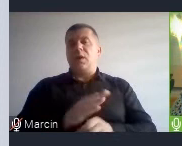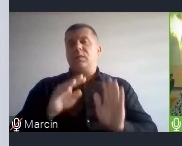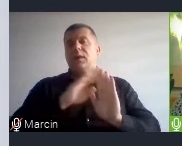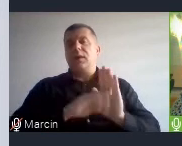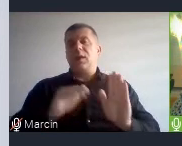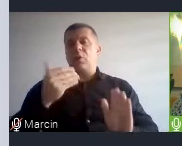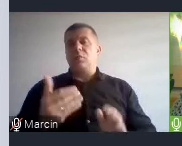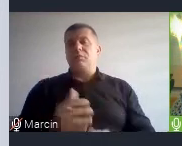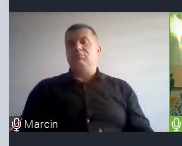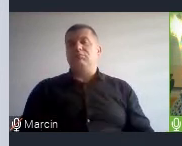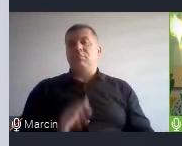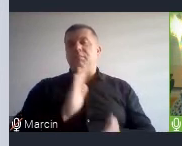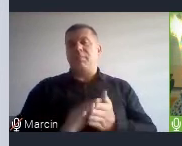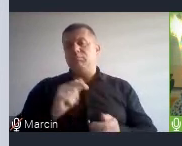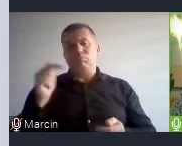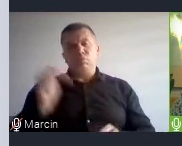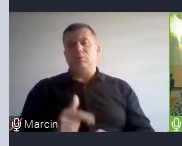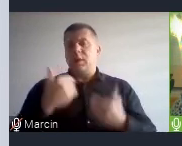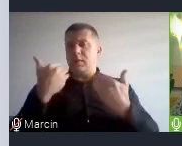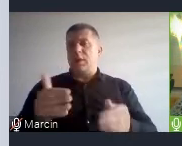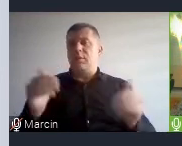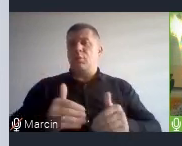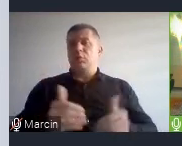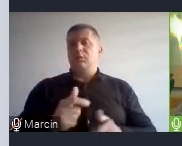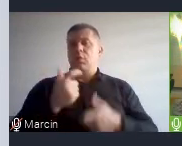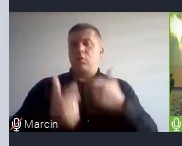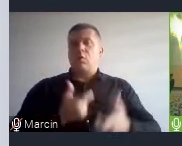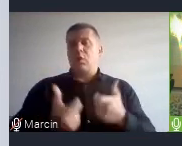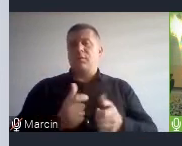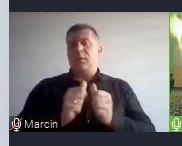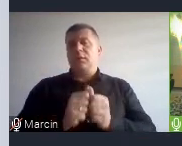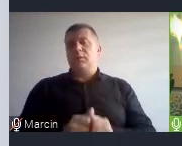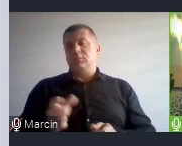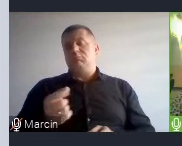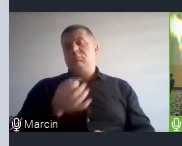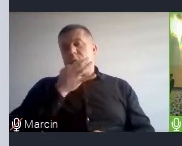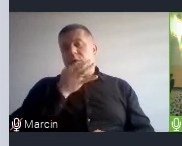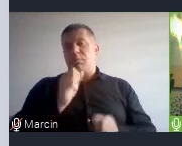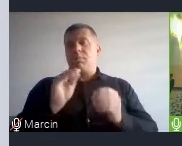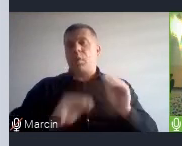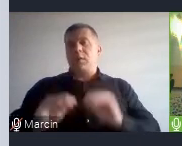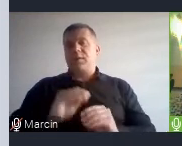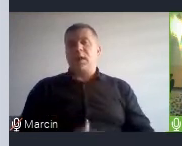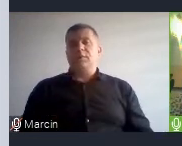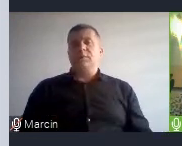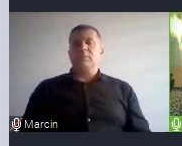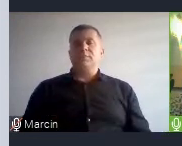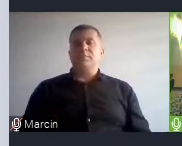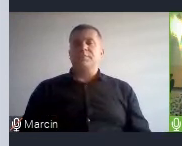Tu bezwzględnie trzeba umożliwić dokonywanie takich modyfikacji.